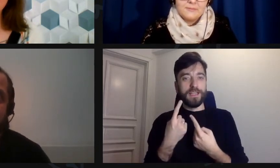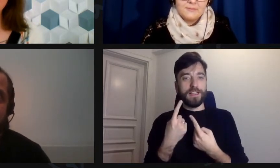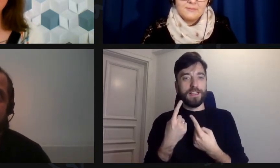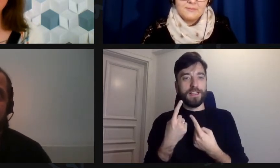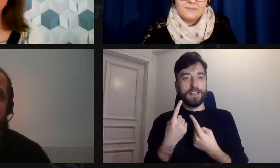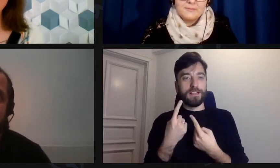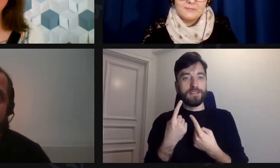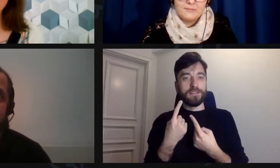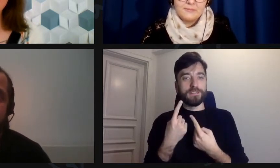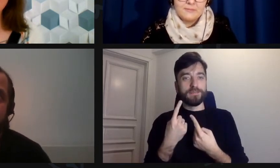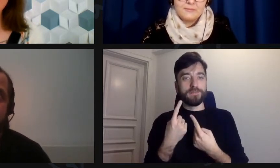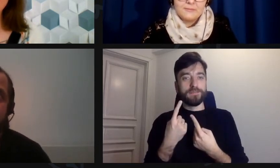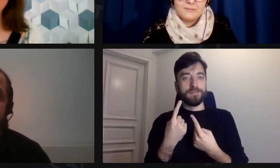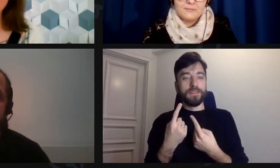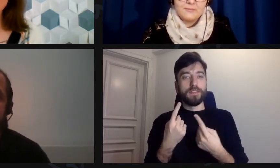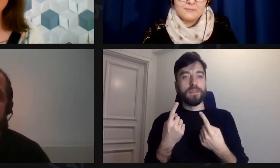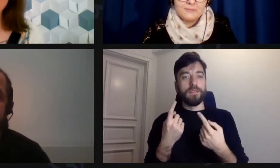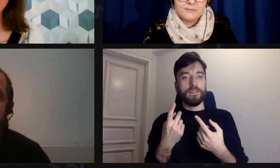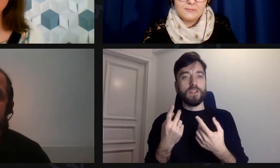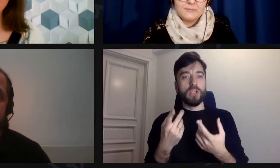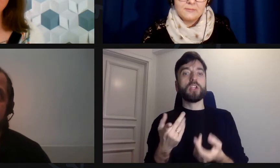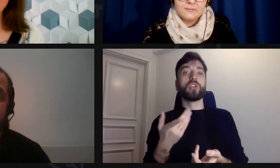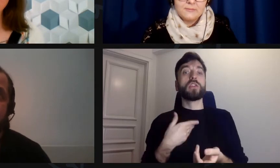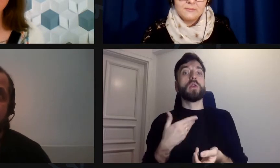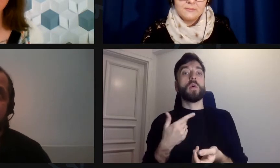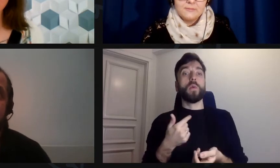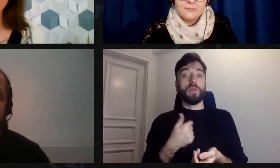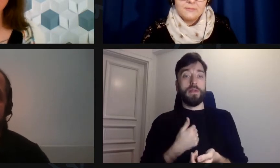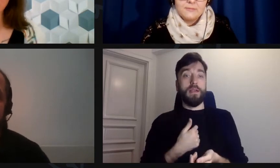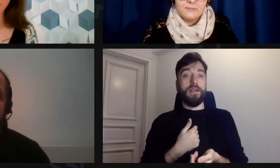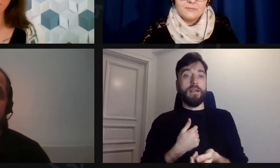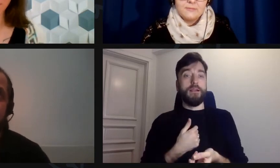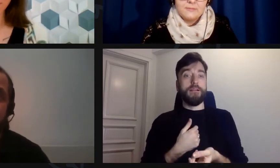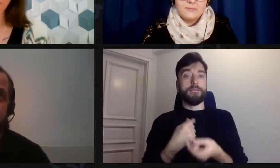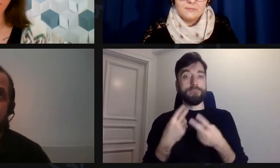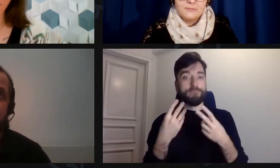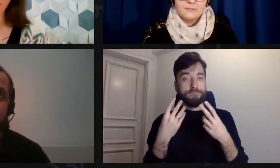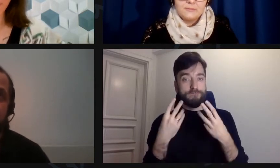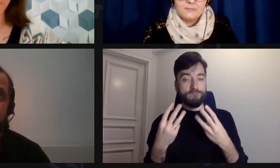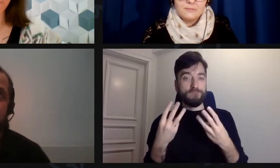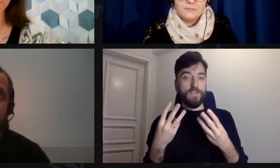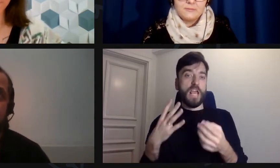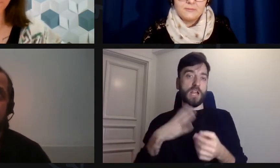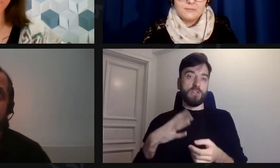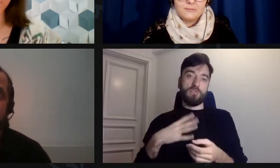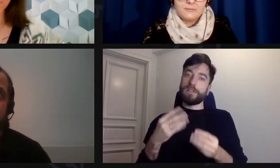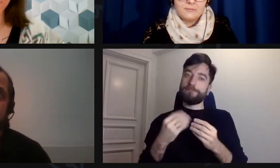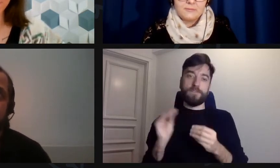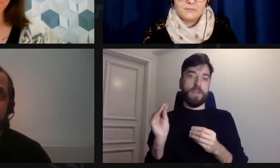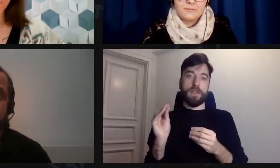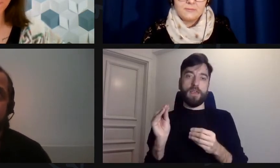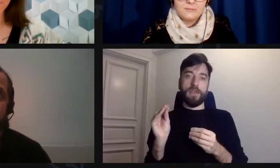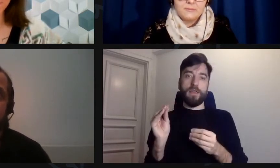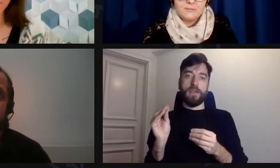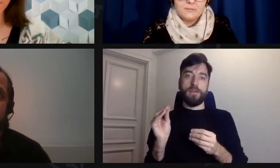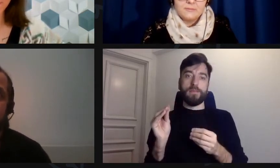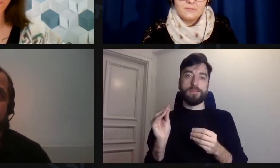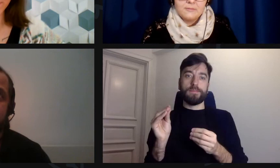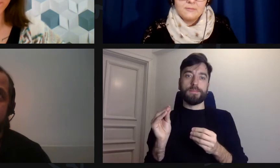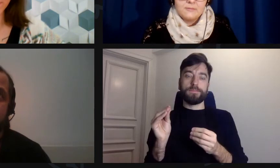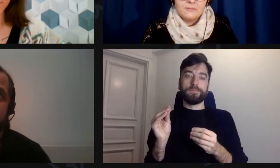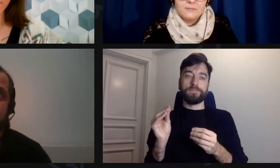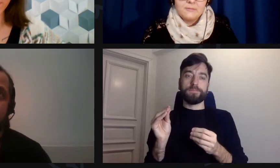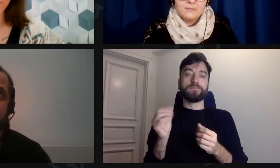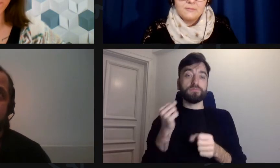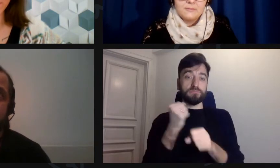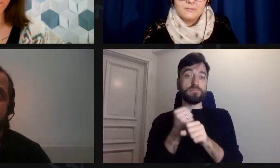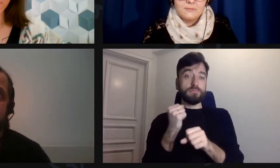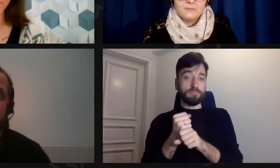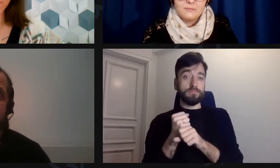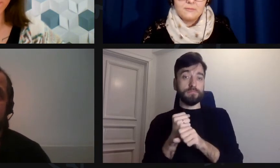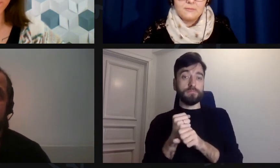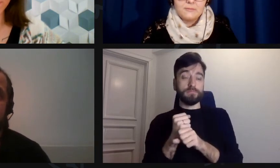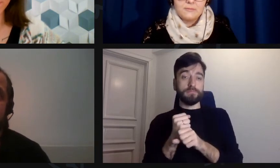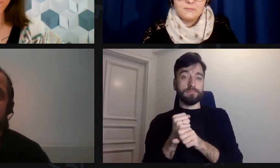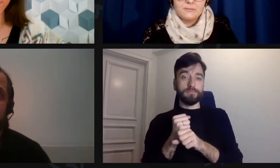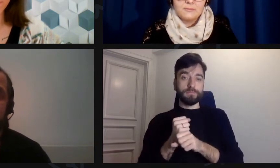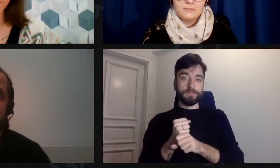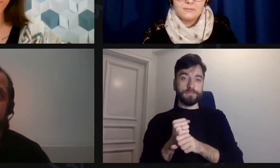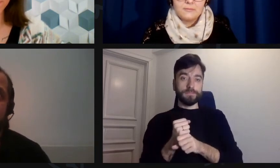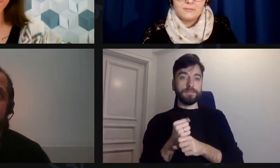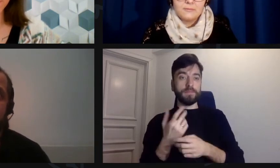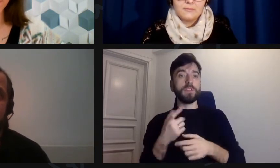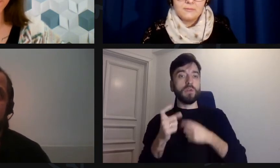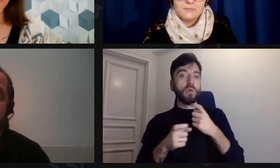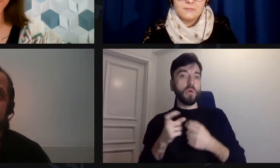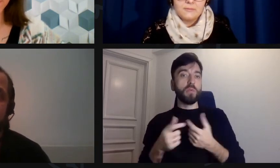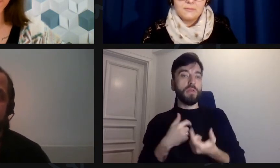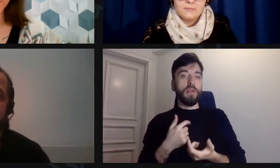największą wartością w pracy i w tym co robię,